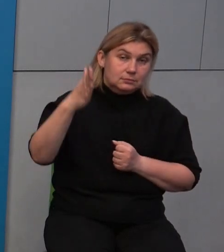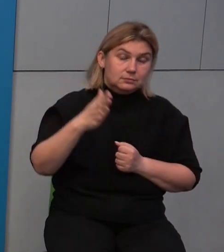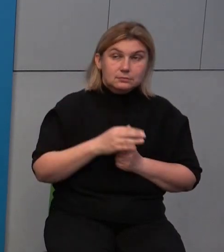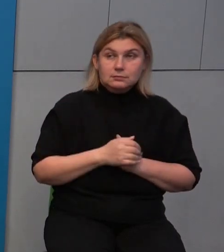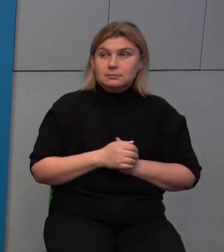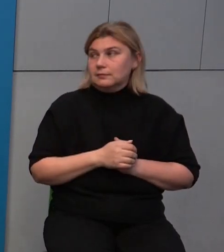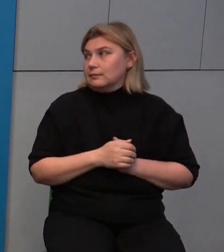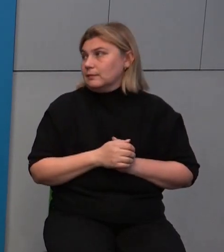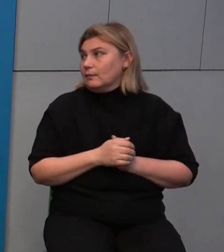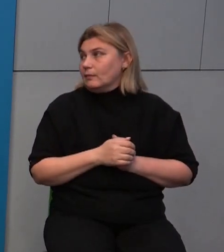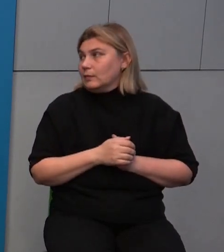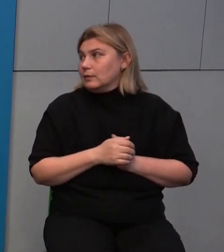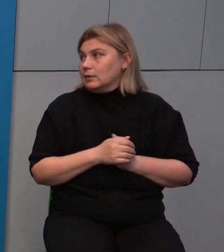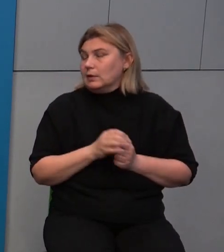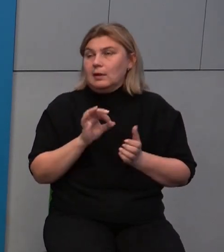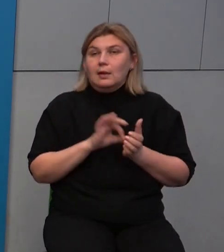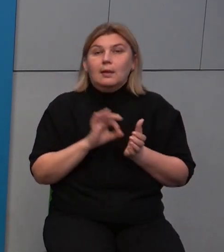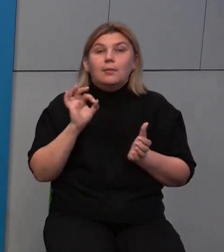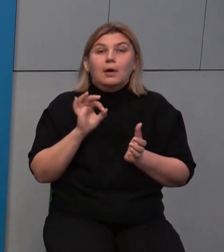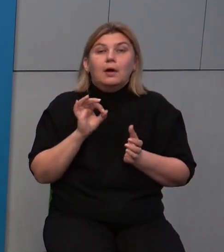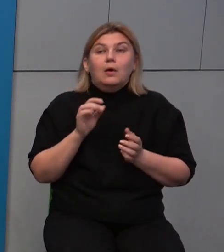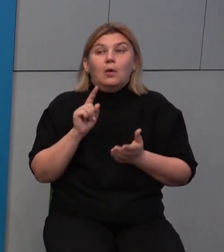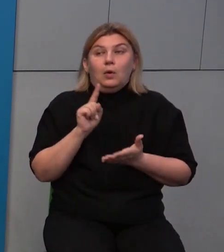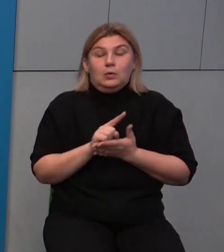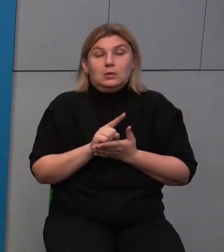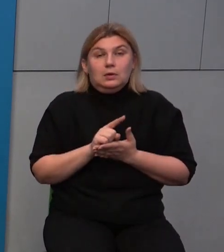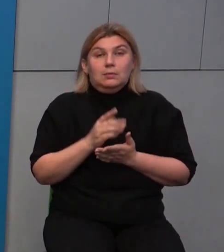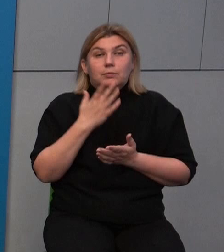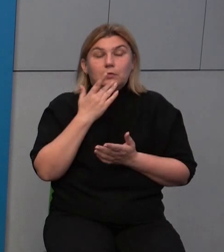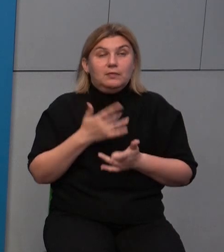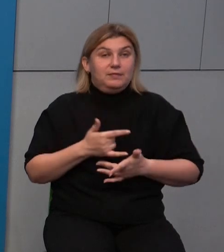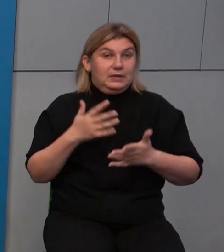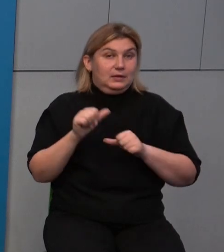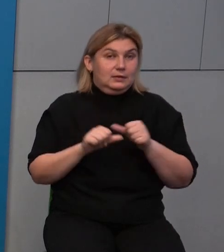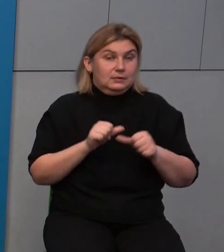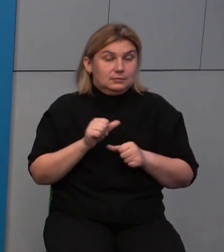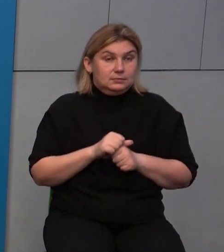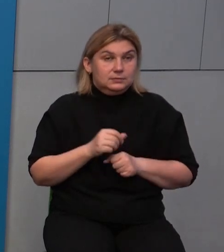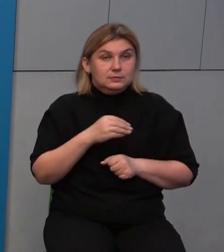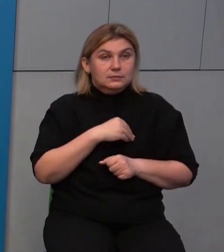Ale na pewno mogłoby się udać coś, o czym też mówię od lat, czyli polsko-ukraiński,